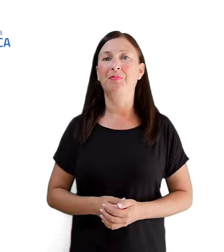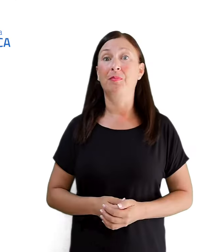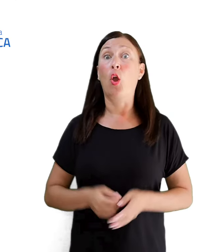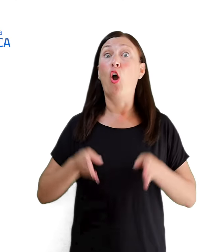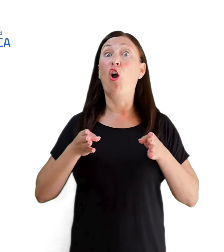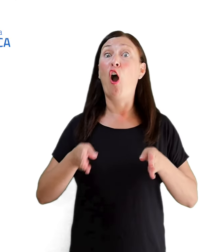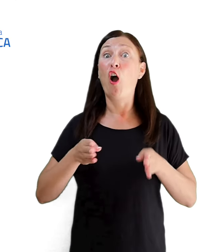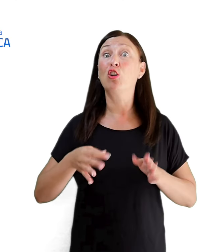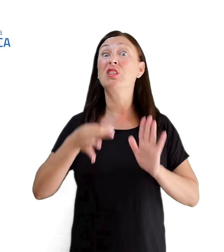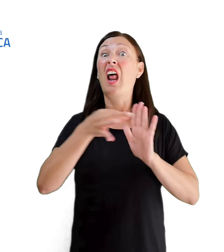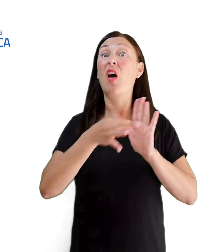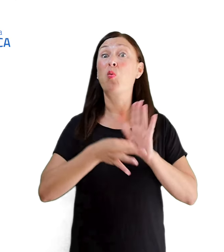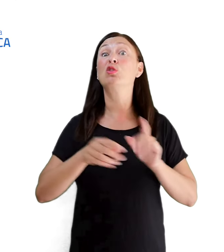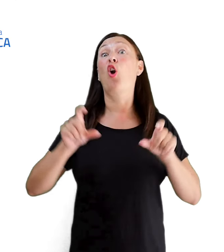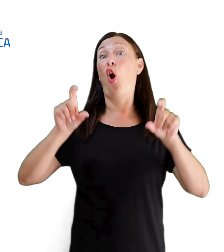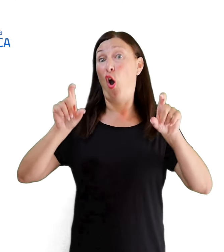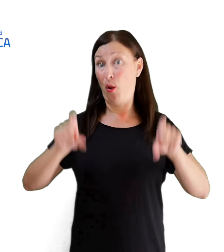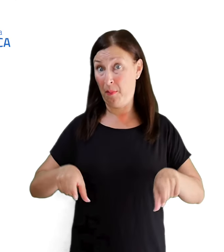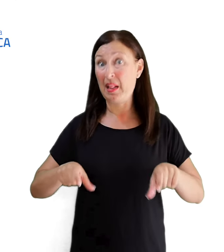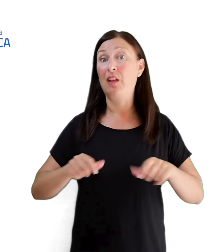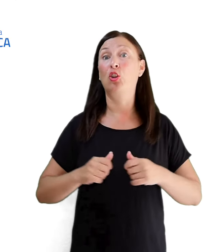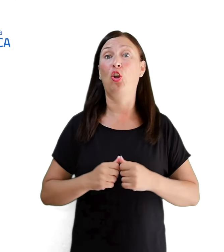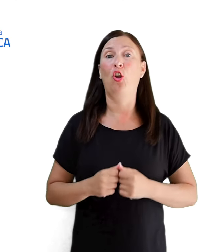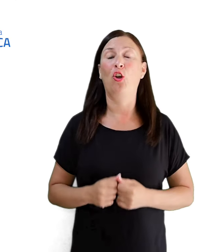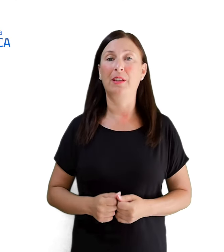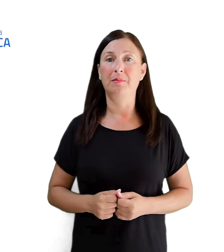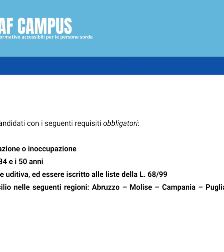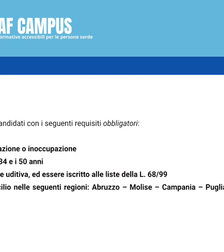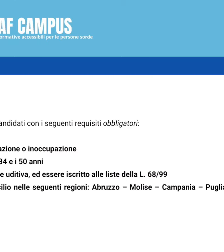Per partecipare al corso ci sono i requisiti obbligatori